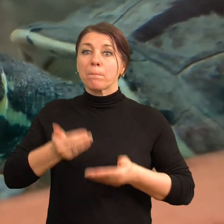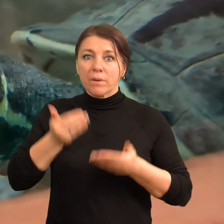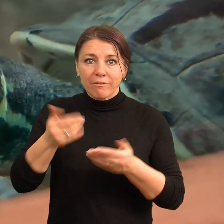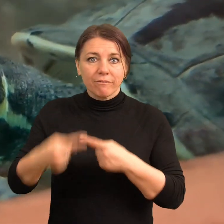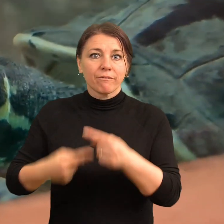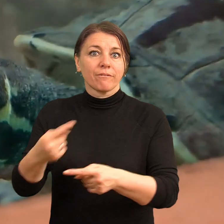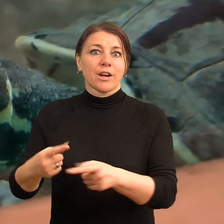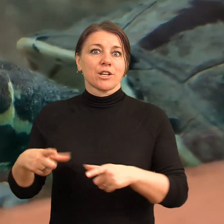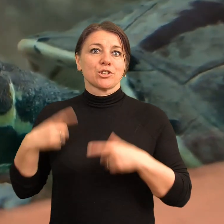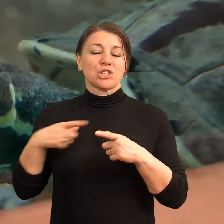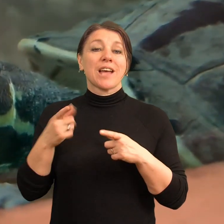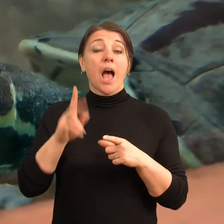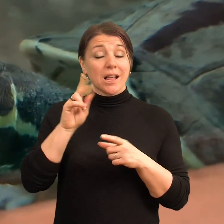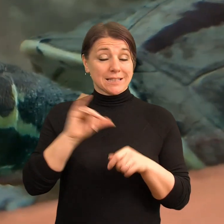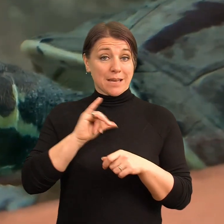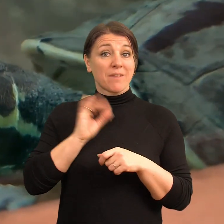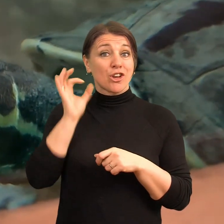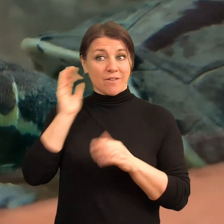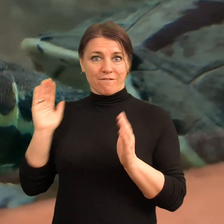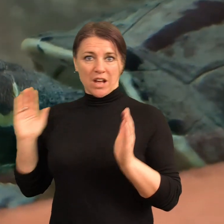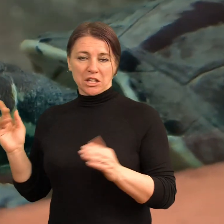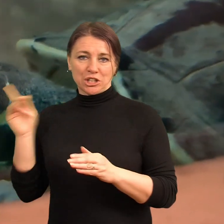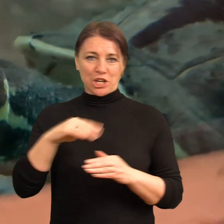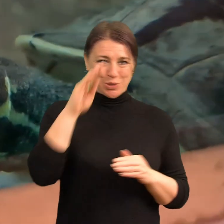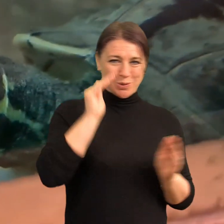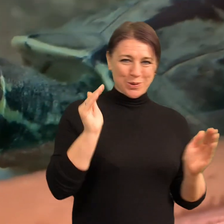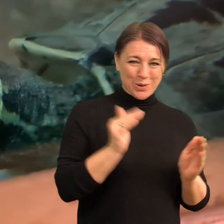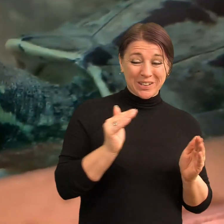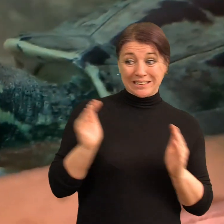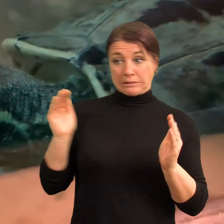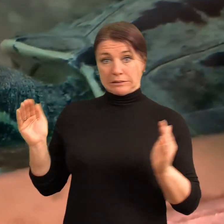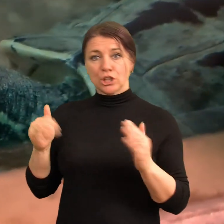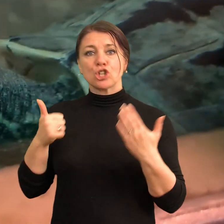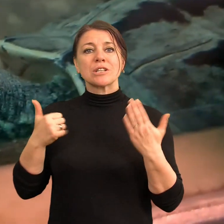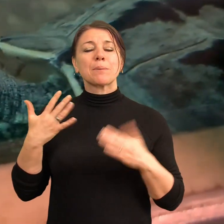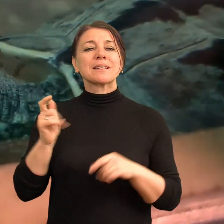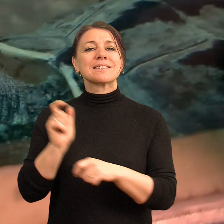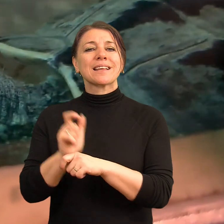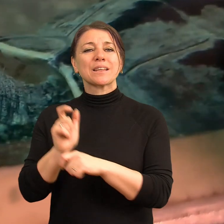a samice jsou u těchto želv mnohem větší než samci. Mohou dosahovat velikosti až 65 centimetrů,